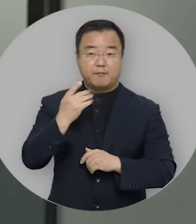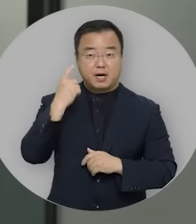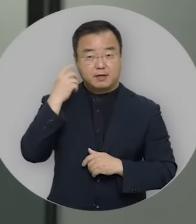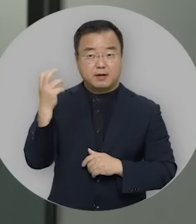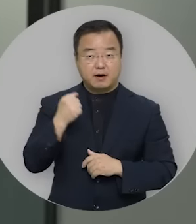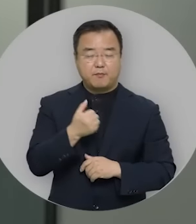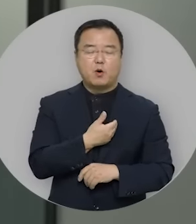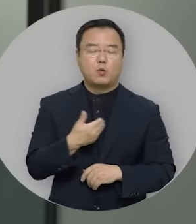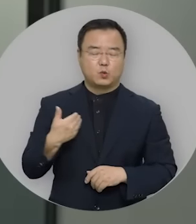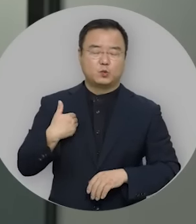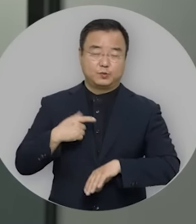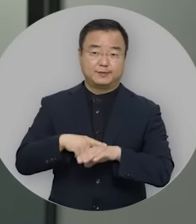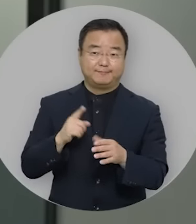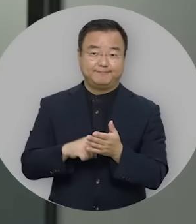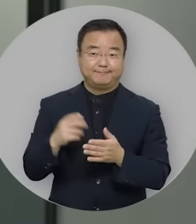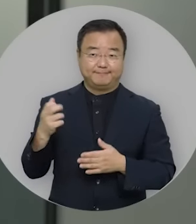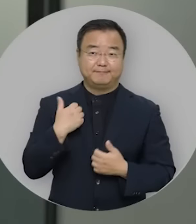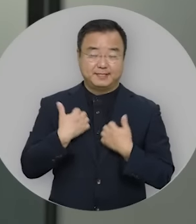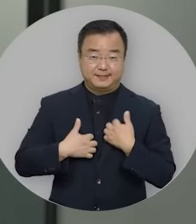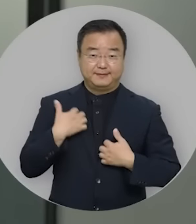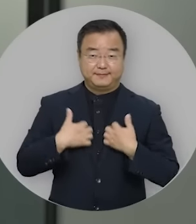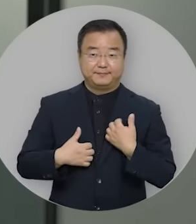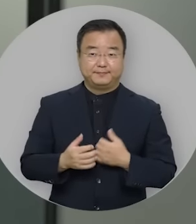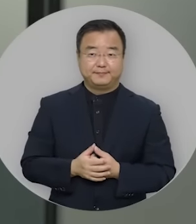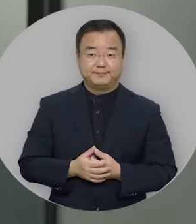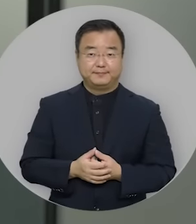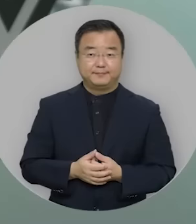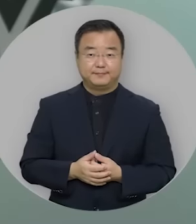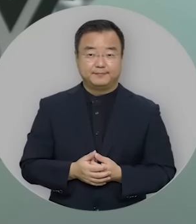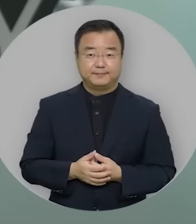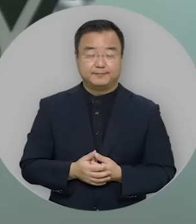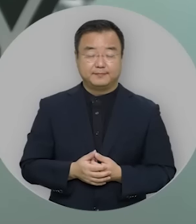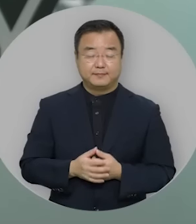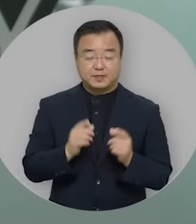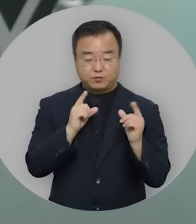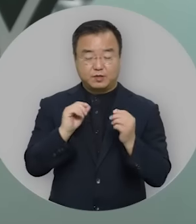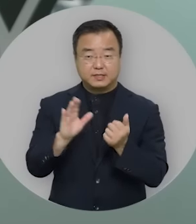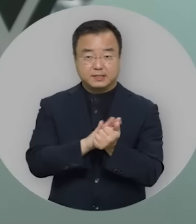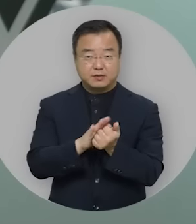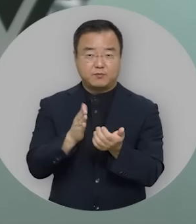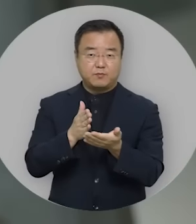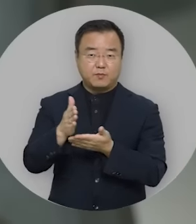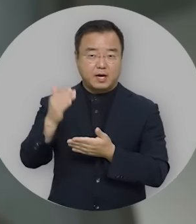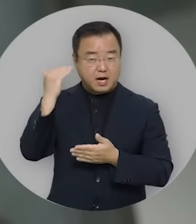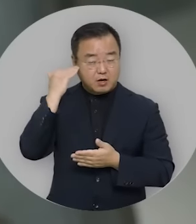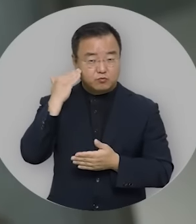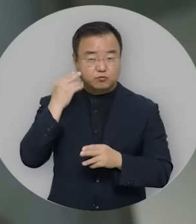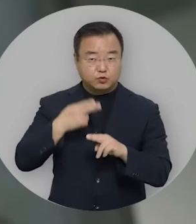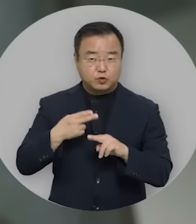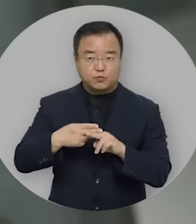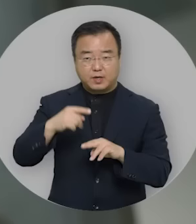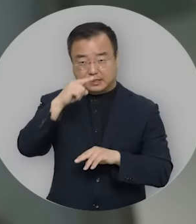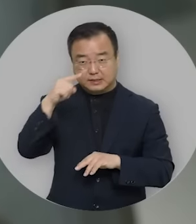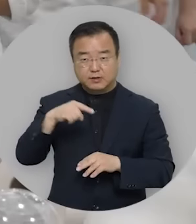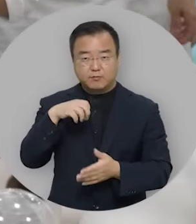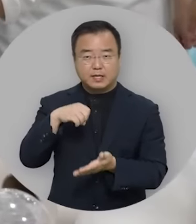뿌듯하고 즐거운 것 같아요. 외식서비스과는 한국 조리, 서양 조리, 제과·제빵과